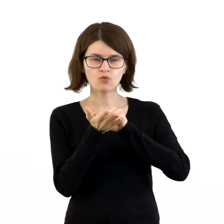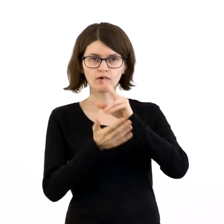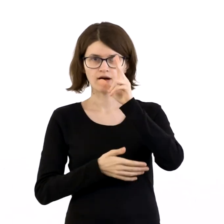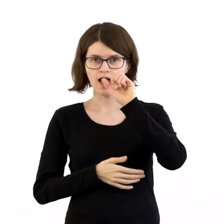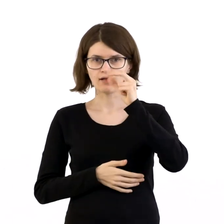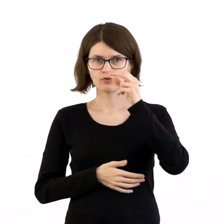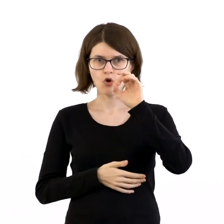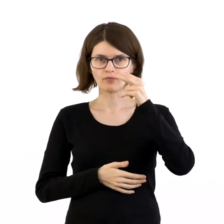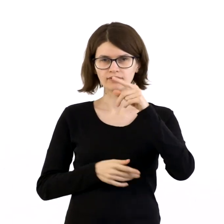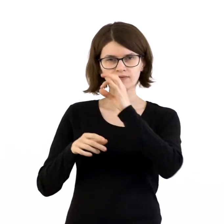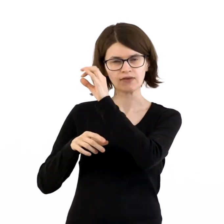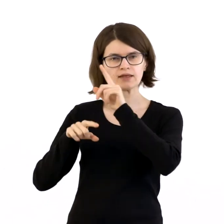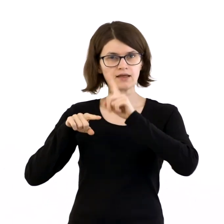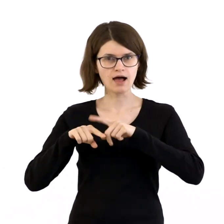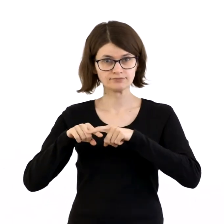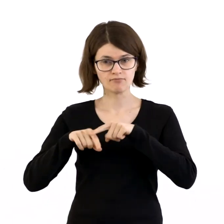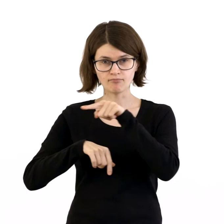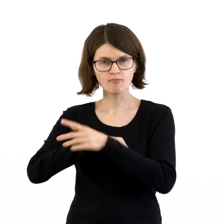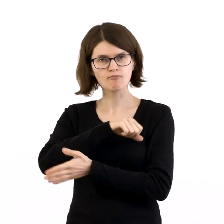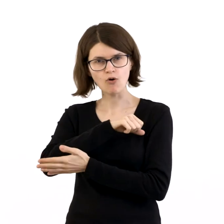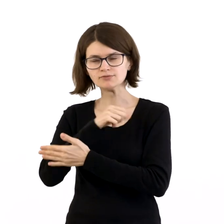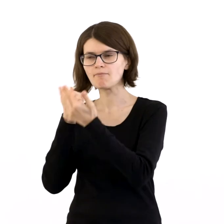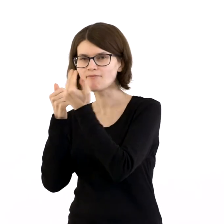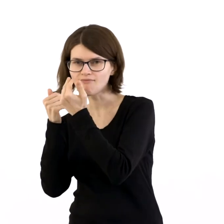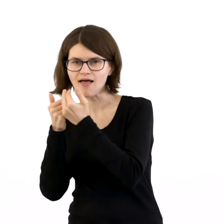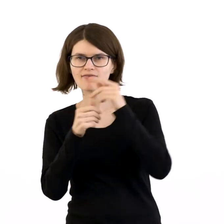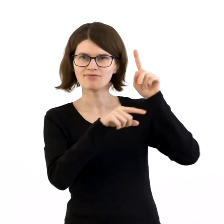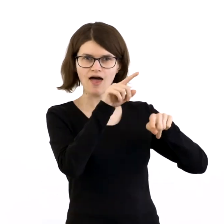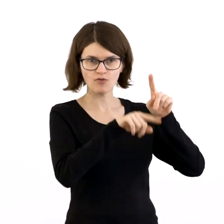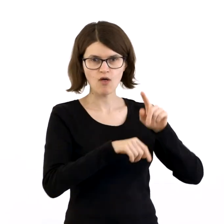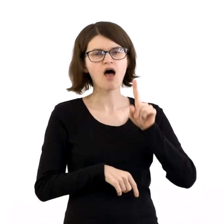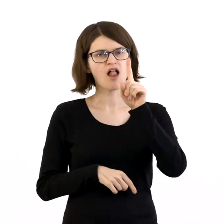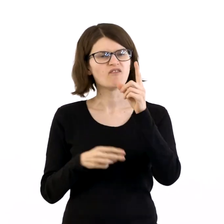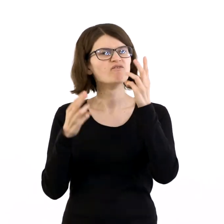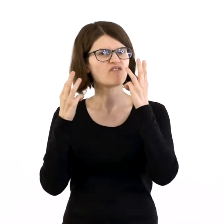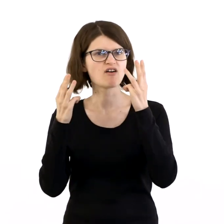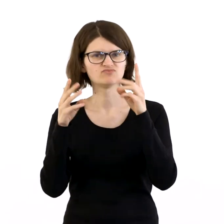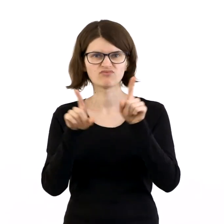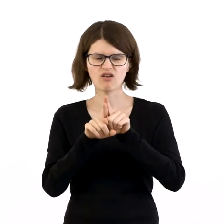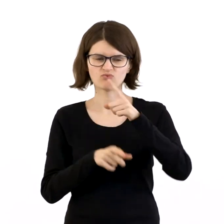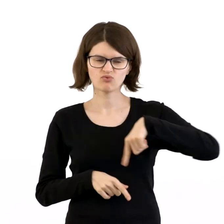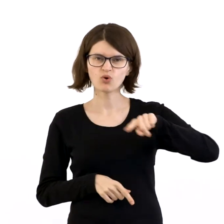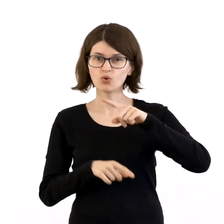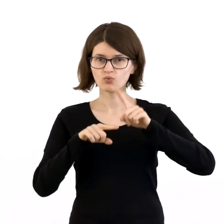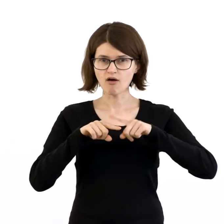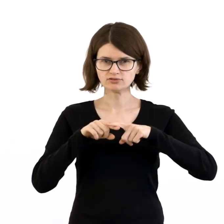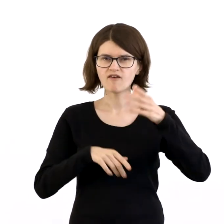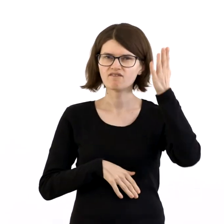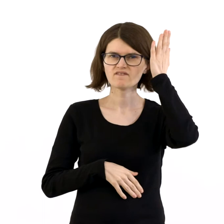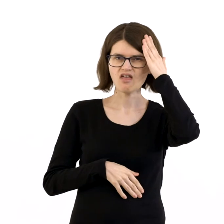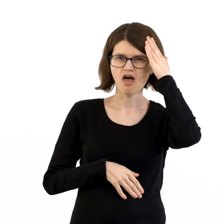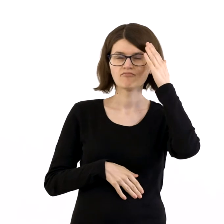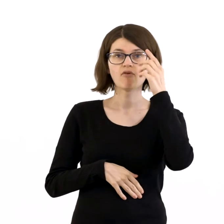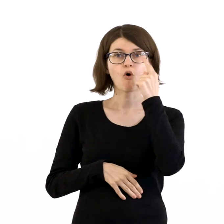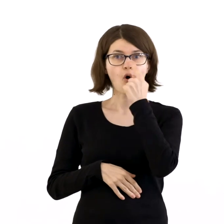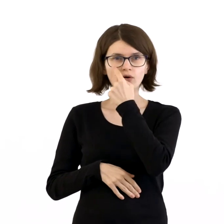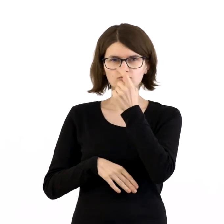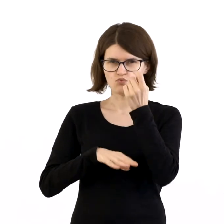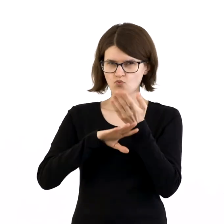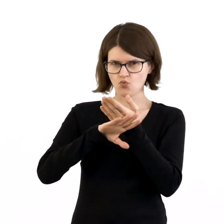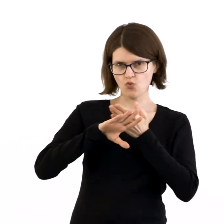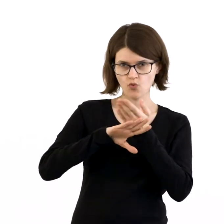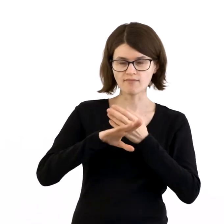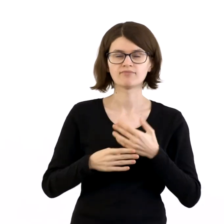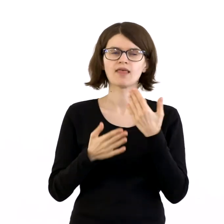Bardzo ważnym elementem kanonu greckiego była świadomość Greków o niedoskonałości oka ludzkiego i złudzeniu optycznym.